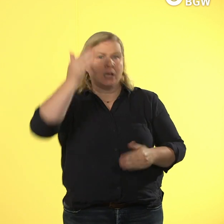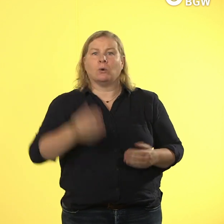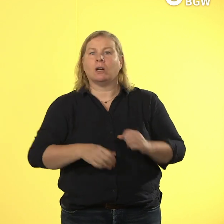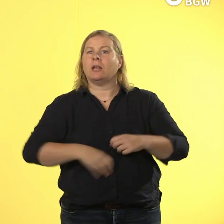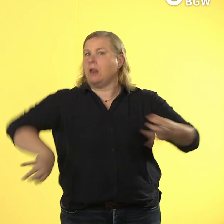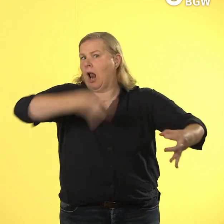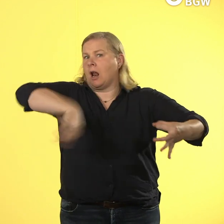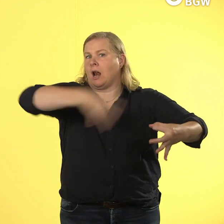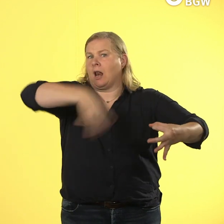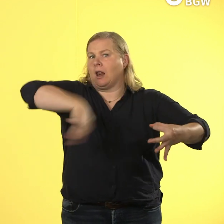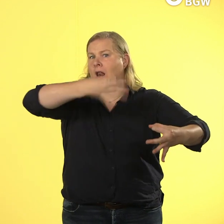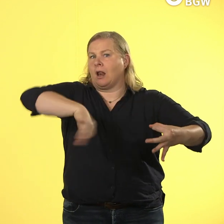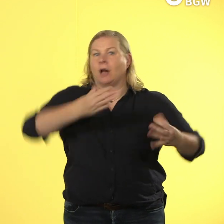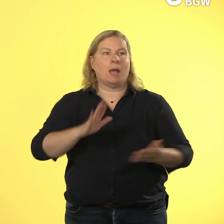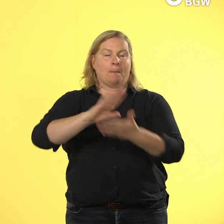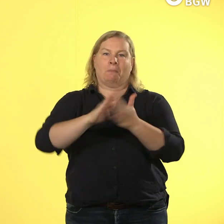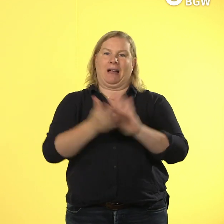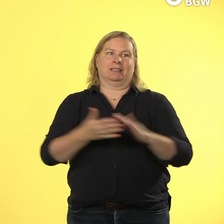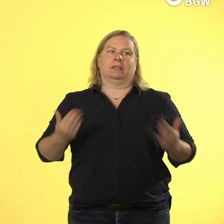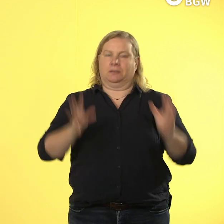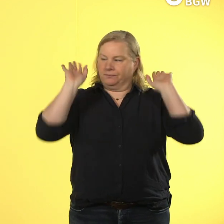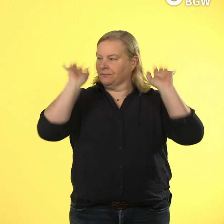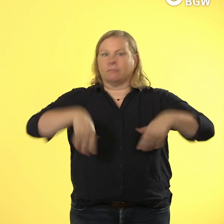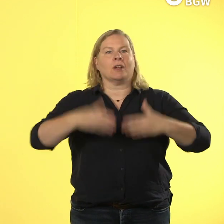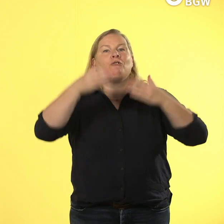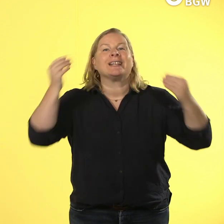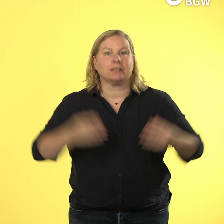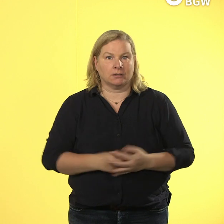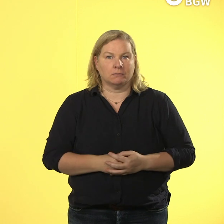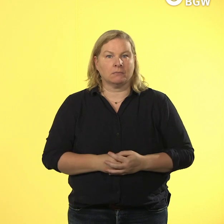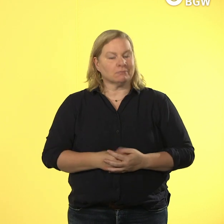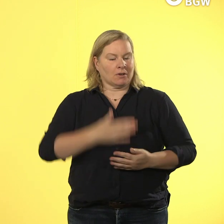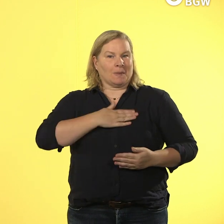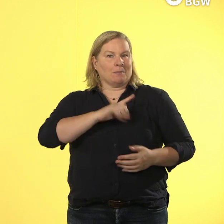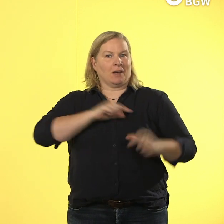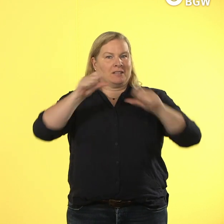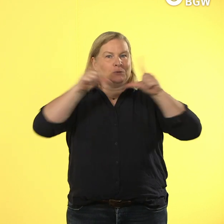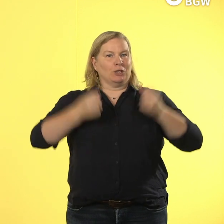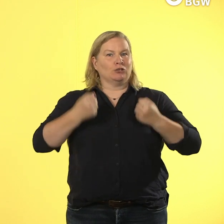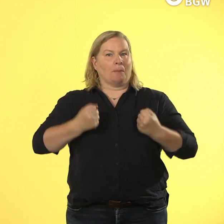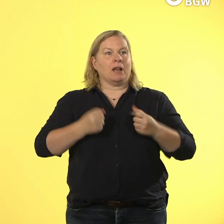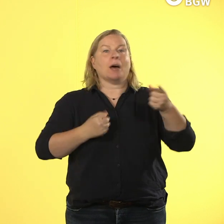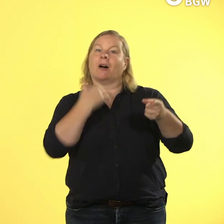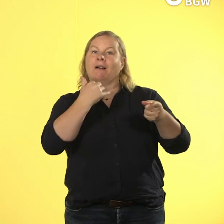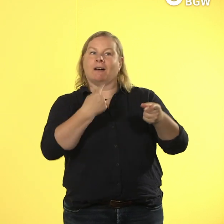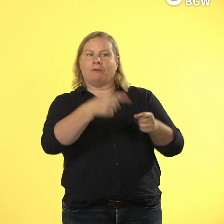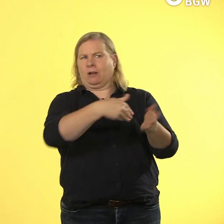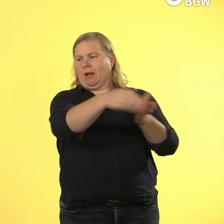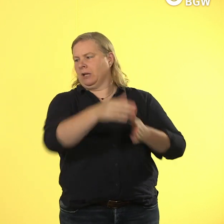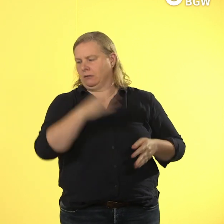Aber ich werde den Referenten ablehnen, den werde ich doof finden, aber etwas mitnehmen, was mir in dieser schwierigen Situation hilft,